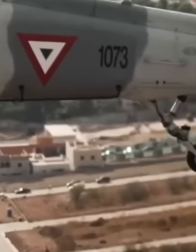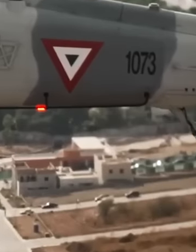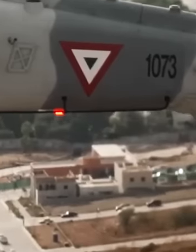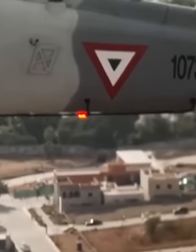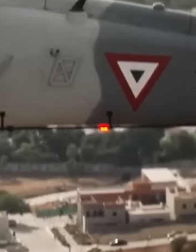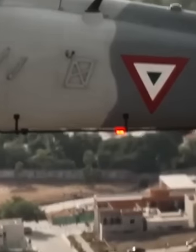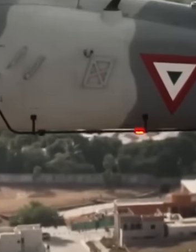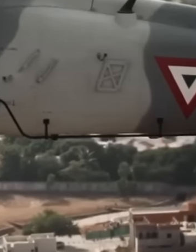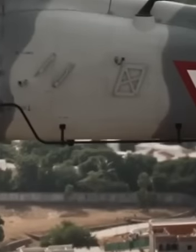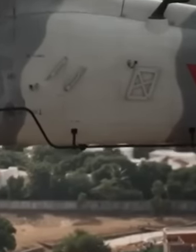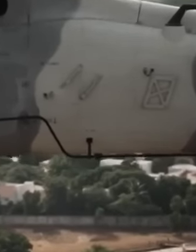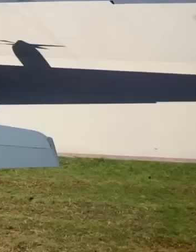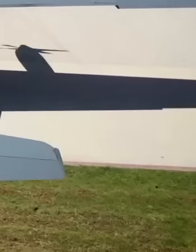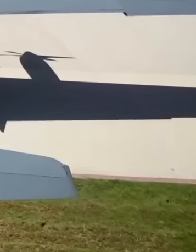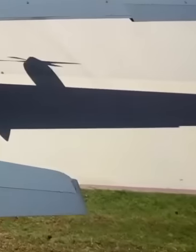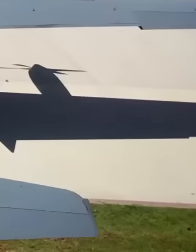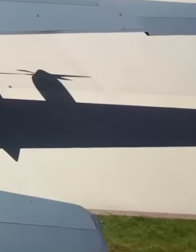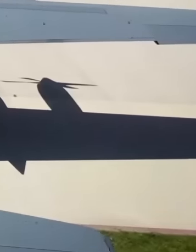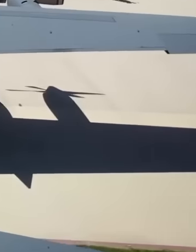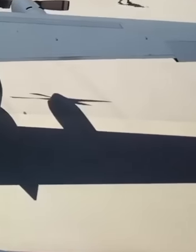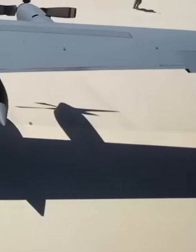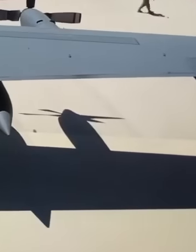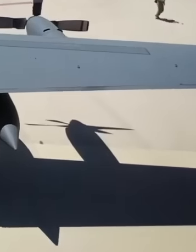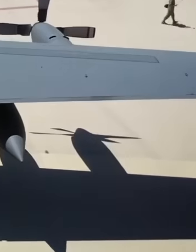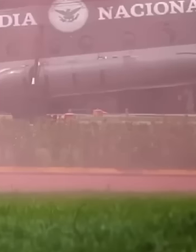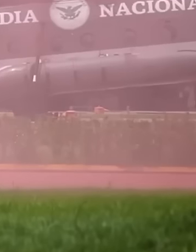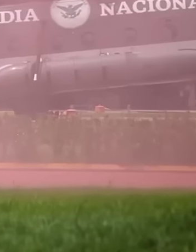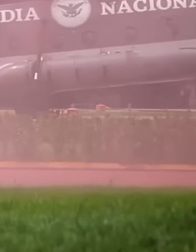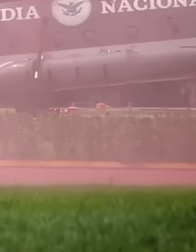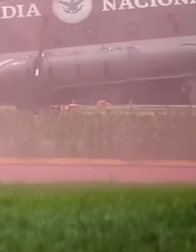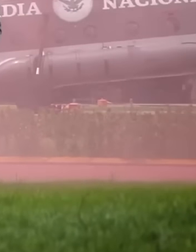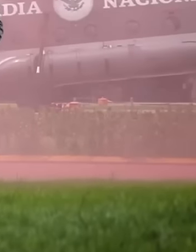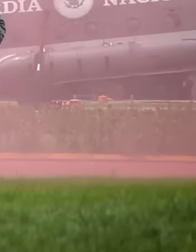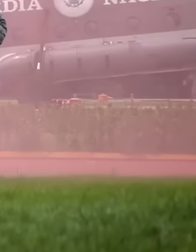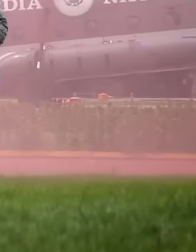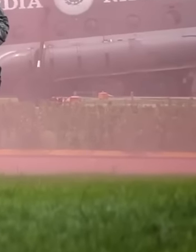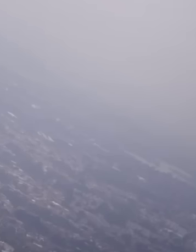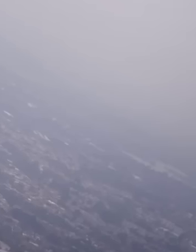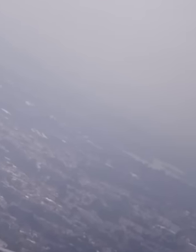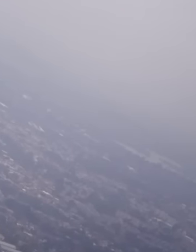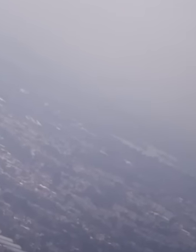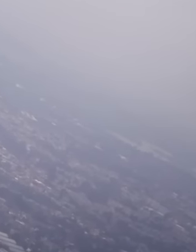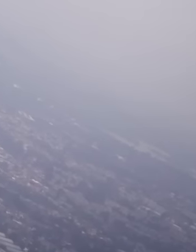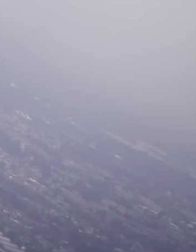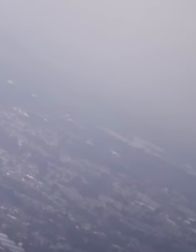se han quedado sin refugio. La lista negra es extensa. Los operativos ya están montados y la